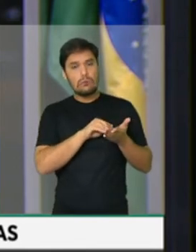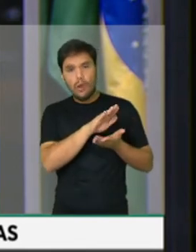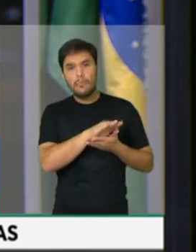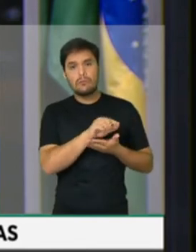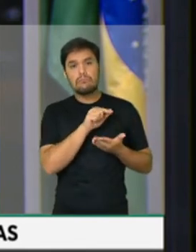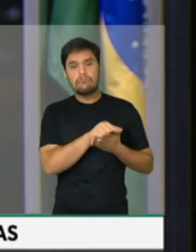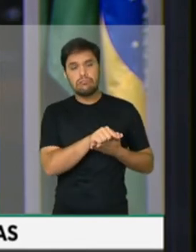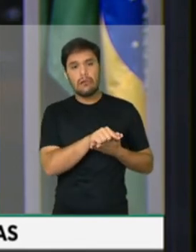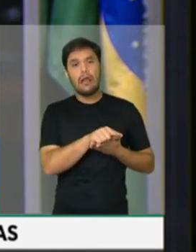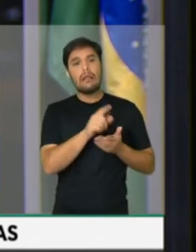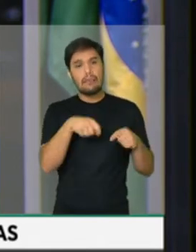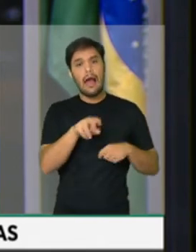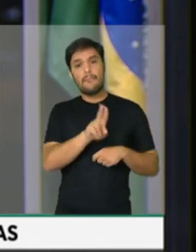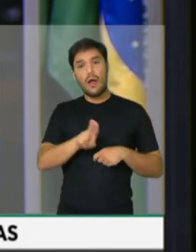13 E 30 DO CONSELHO DO PPI. A SEGUNDA SOLUÇÃO SQUISHY TE